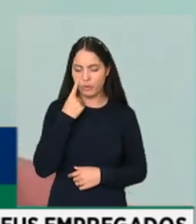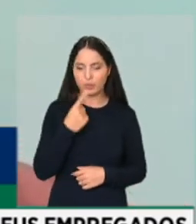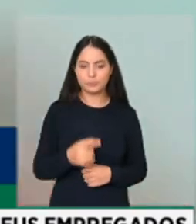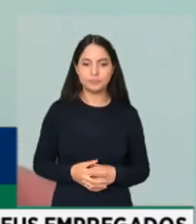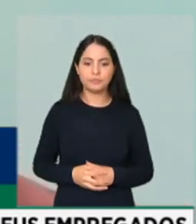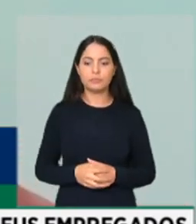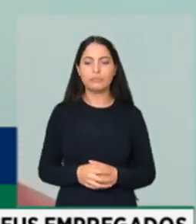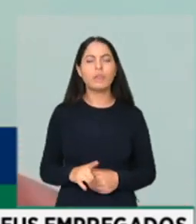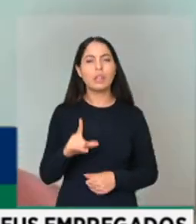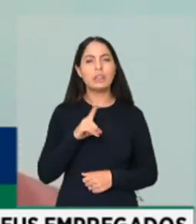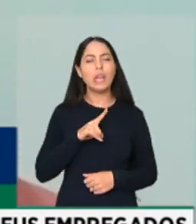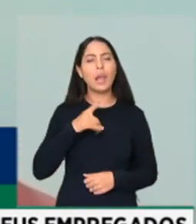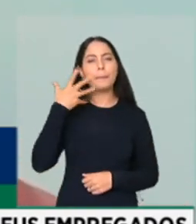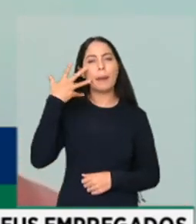PRESIDENTE, FALAM TANTO DE AJUDAR, FILANTROPIA, NO